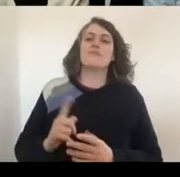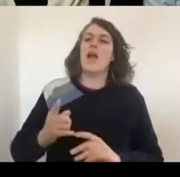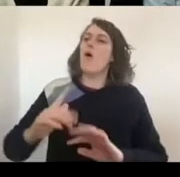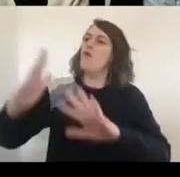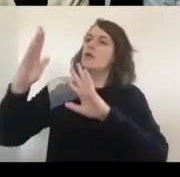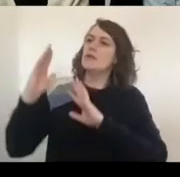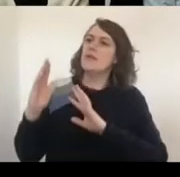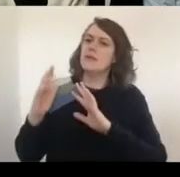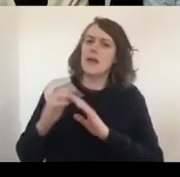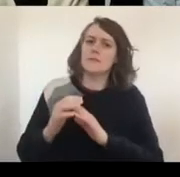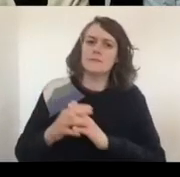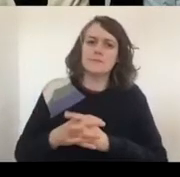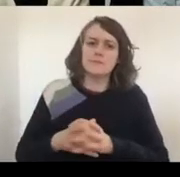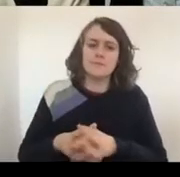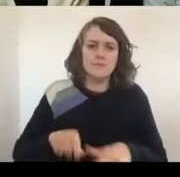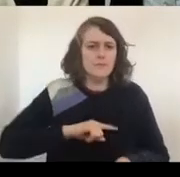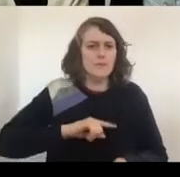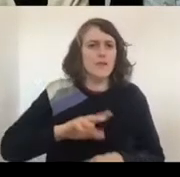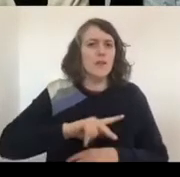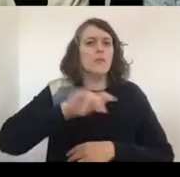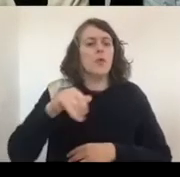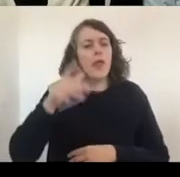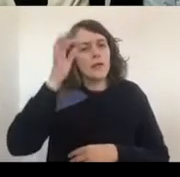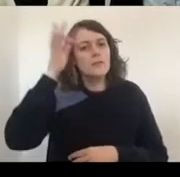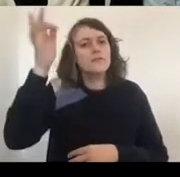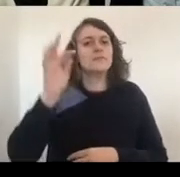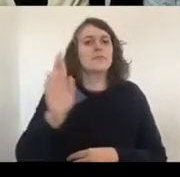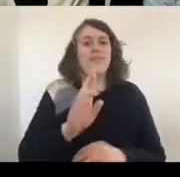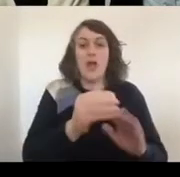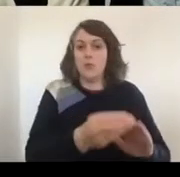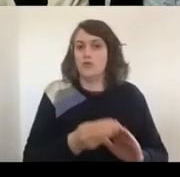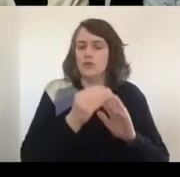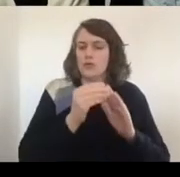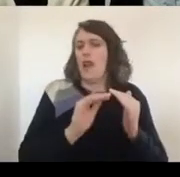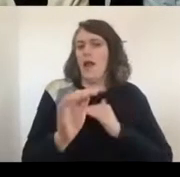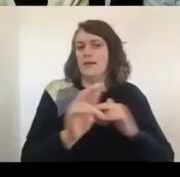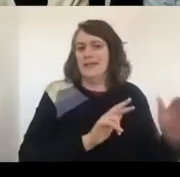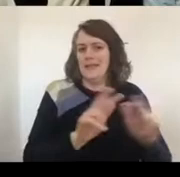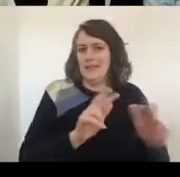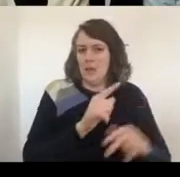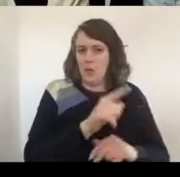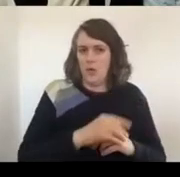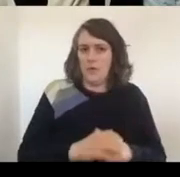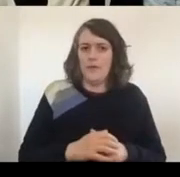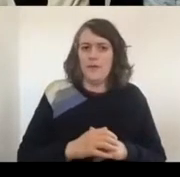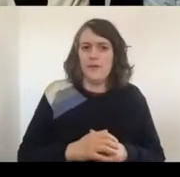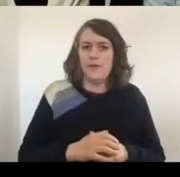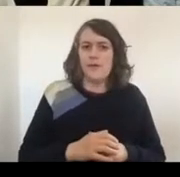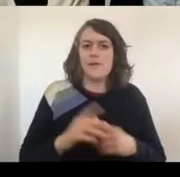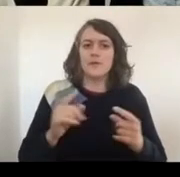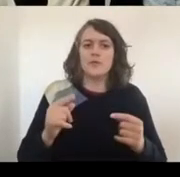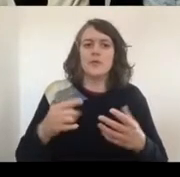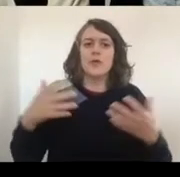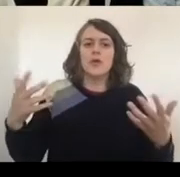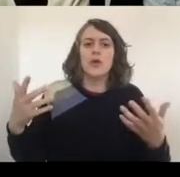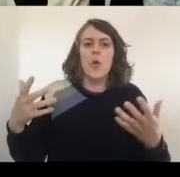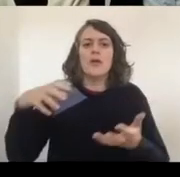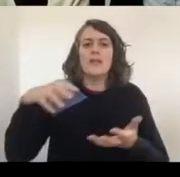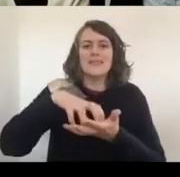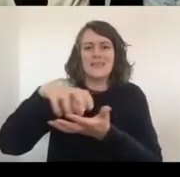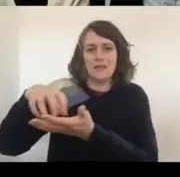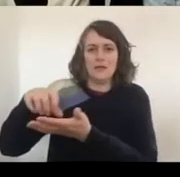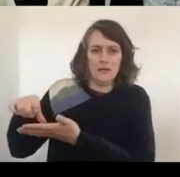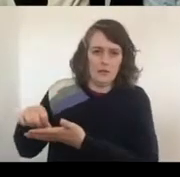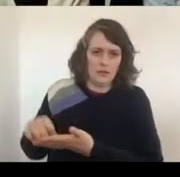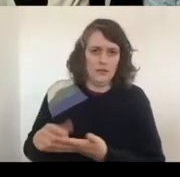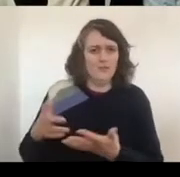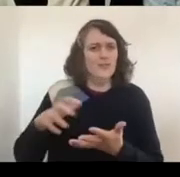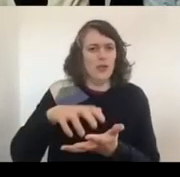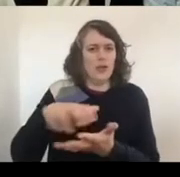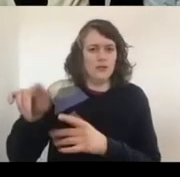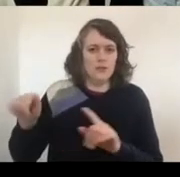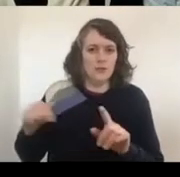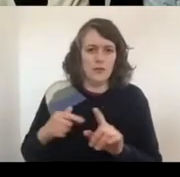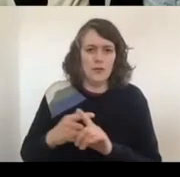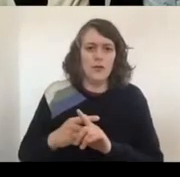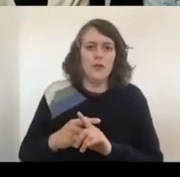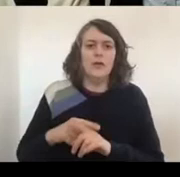unterstützt, in dem wir in den Oberzentren ausgehend, sogenannte Koordinatoren*innen haben,